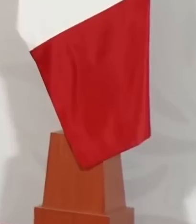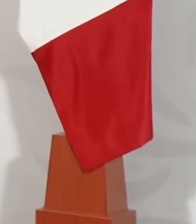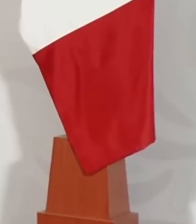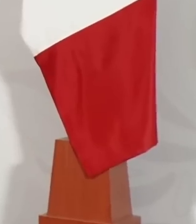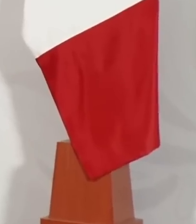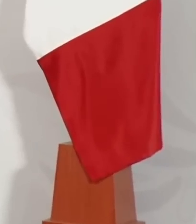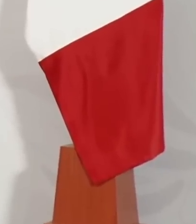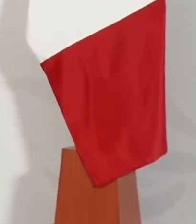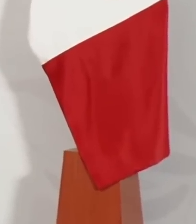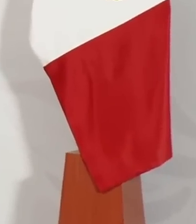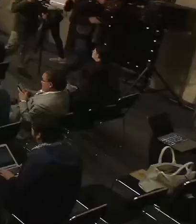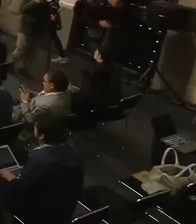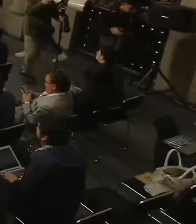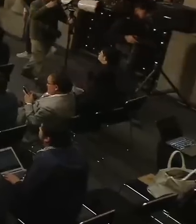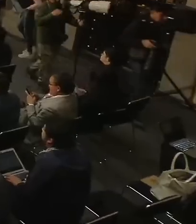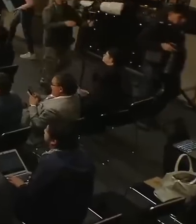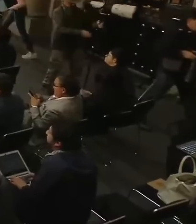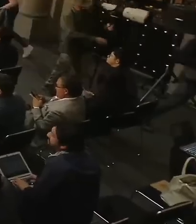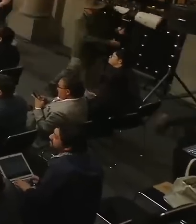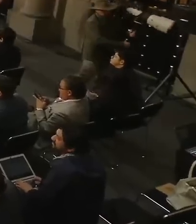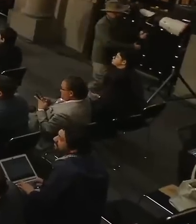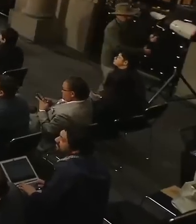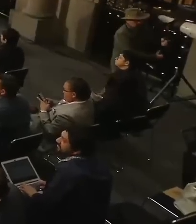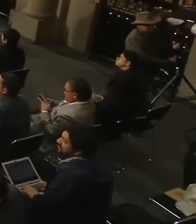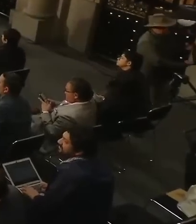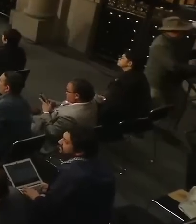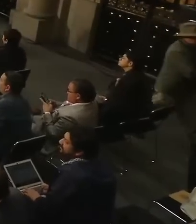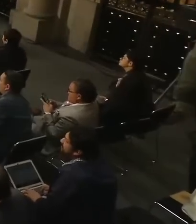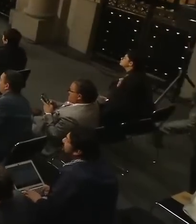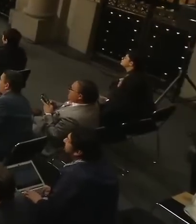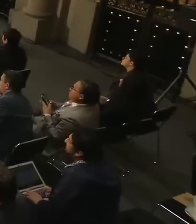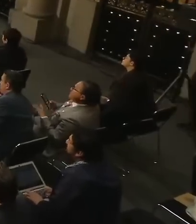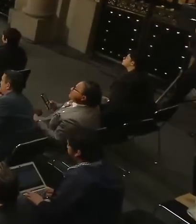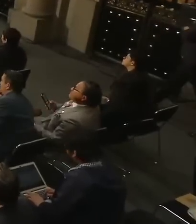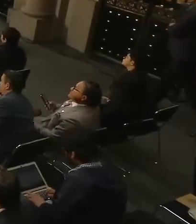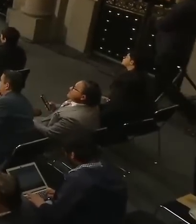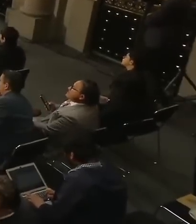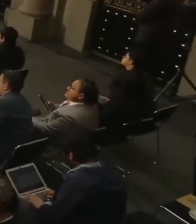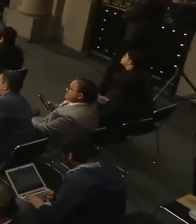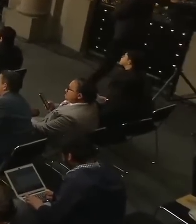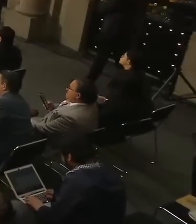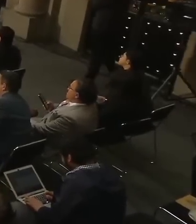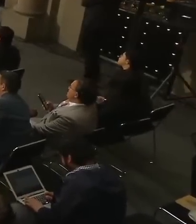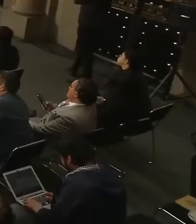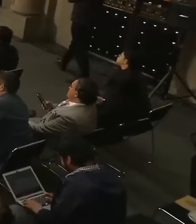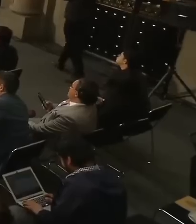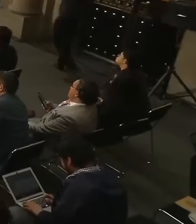la presidenta de México Claudia shum llega muy feliz a la conferencia de prensa en Palacio